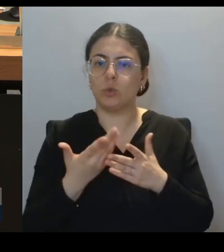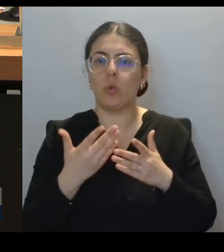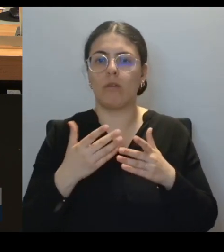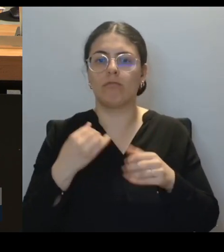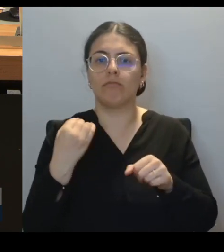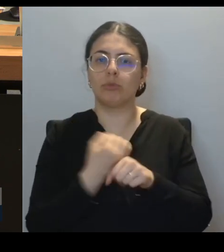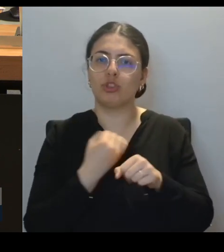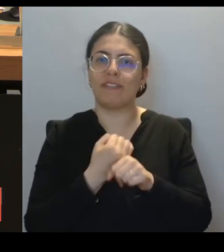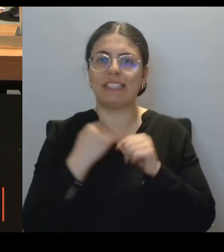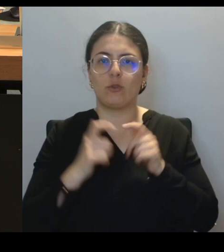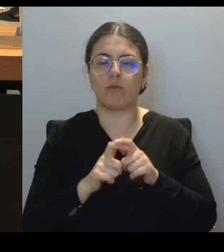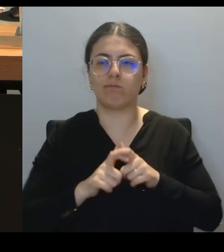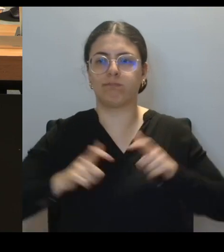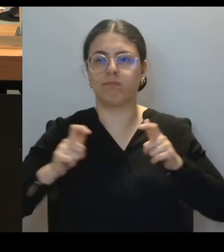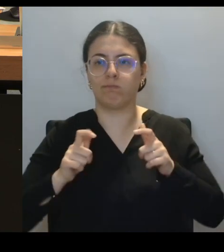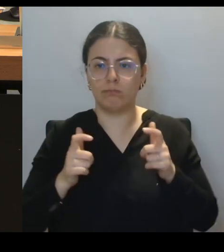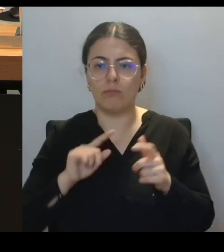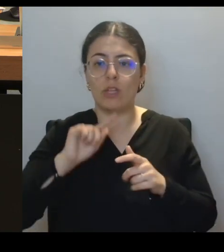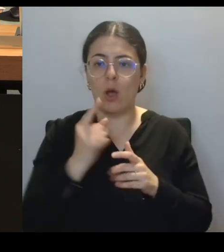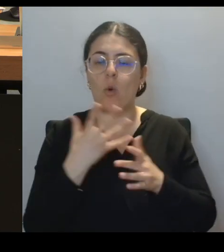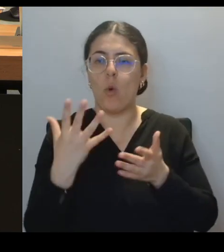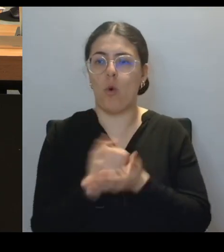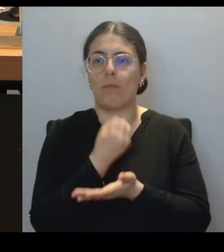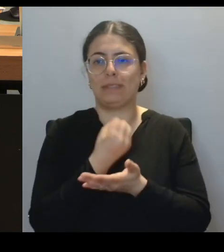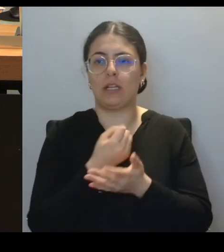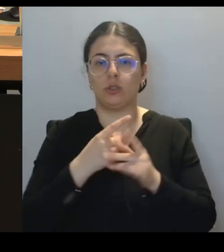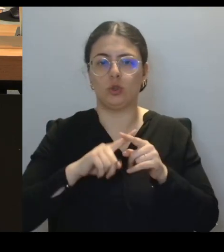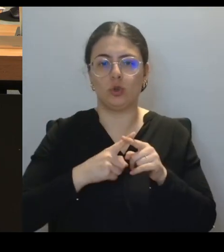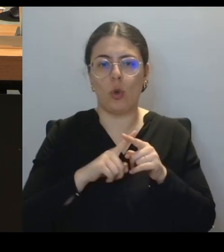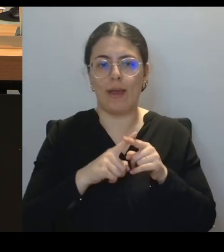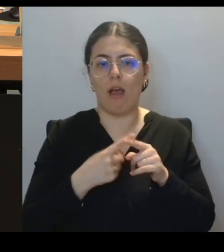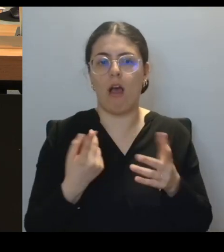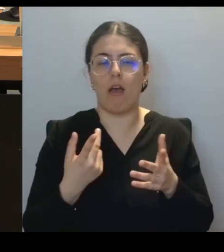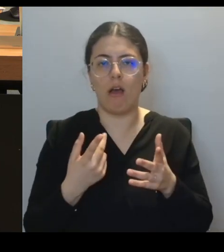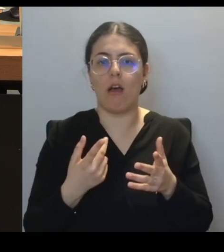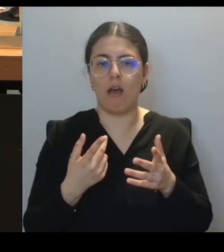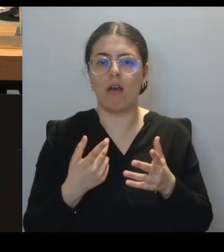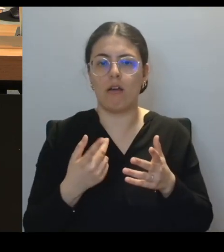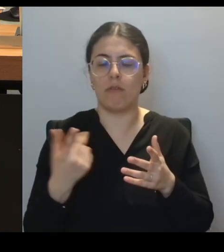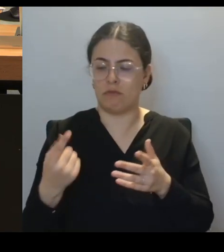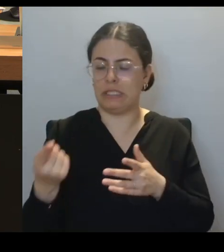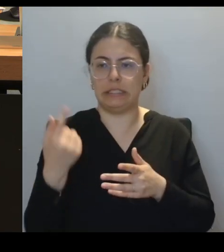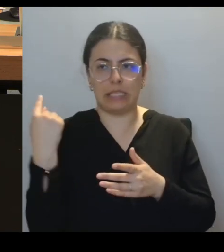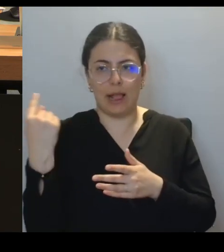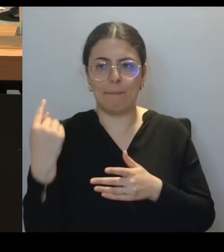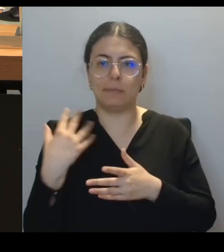ablesen können, getragen. Und sie ist auch jemand, der für andere